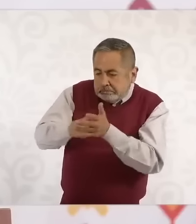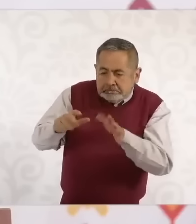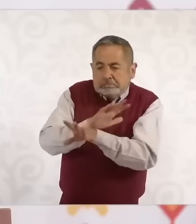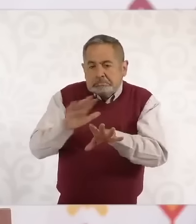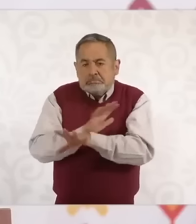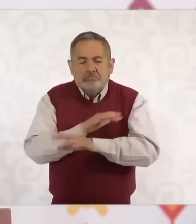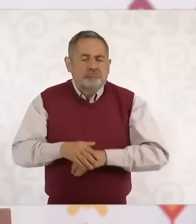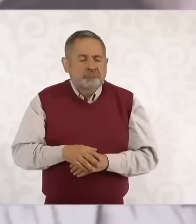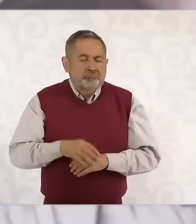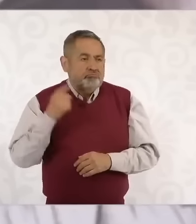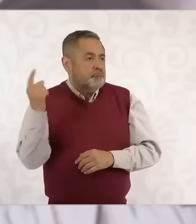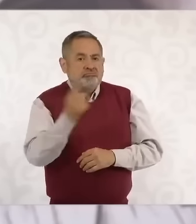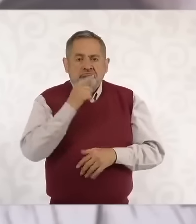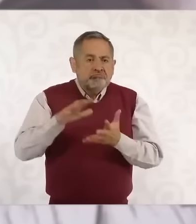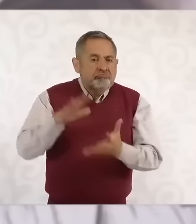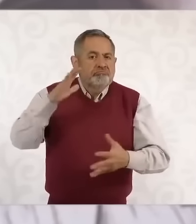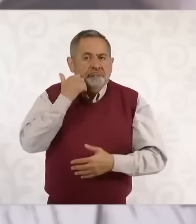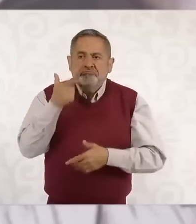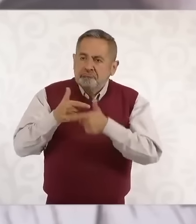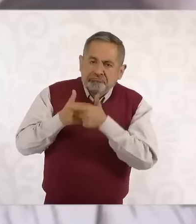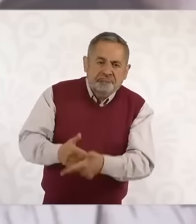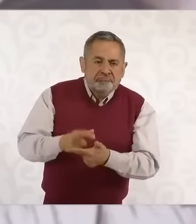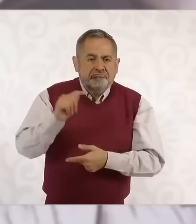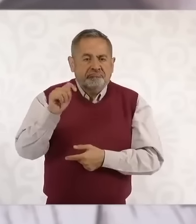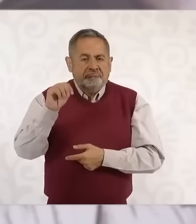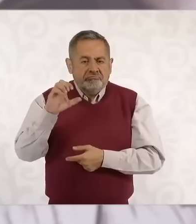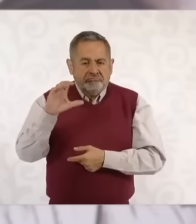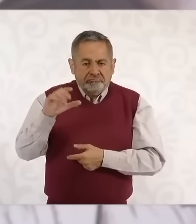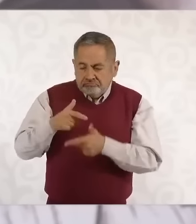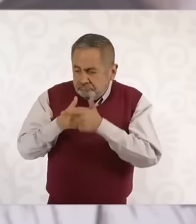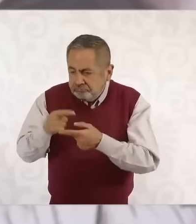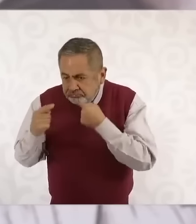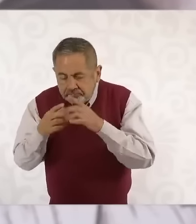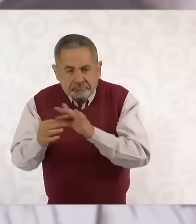que se mantenga, porque es lo que se consulta. La primera consulta es, ¿lo mantenemos o no lo